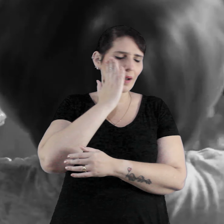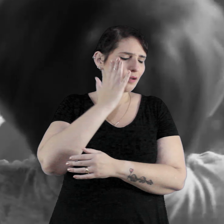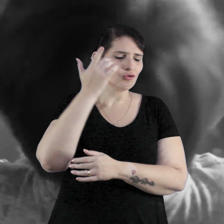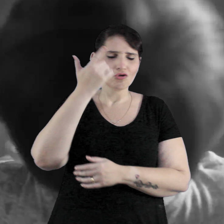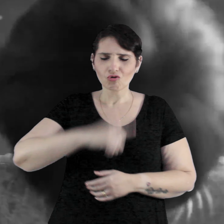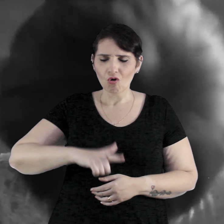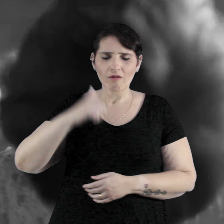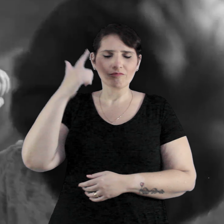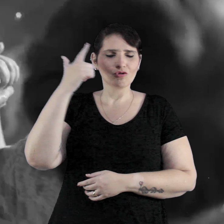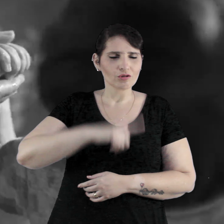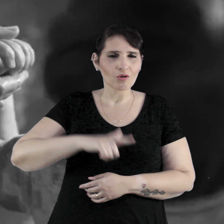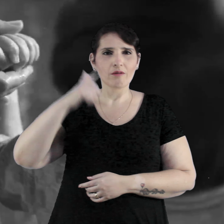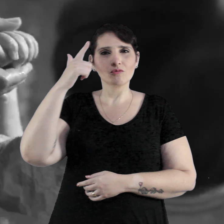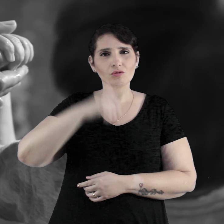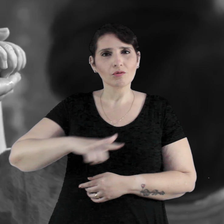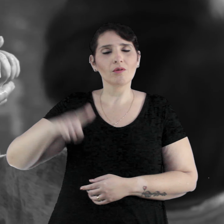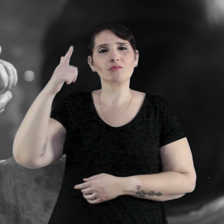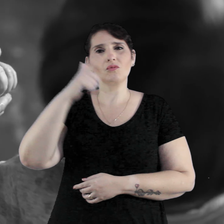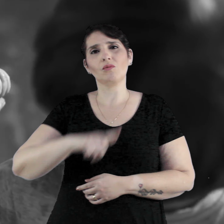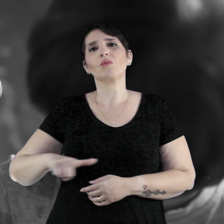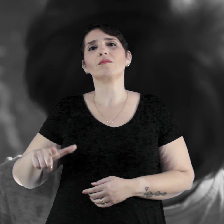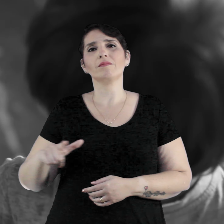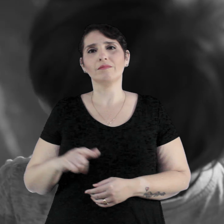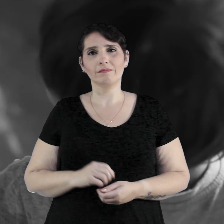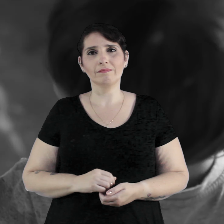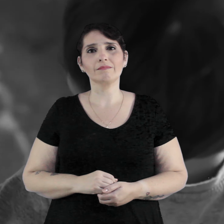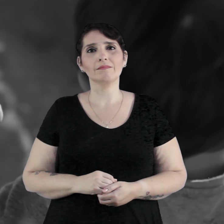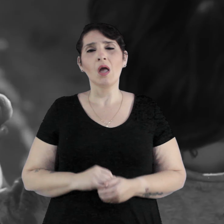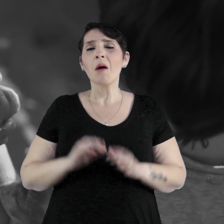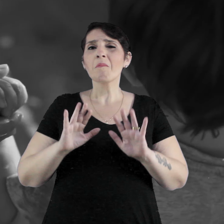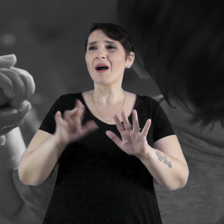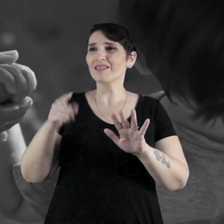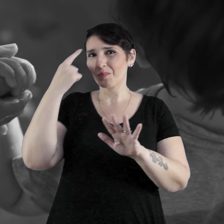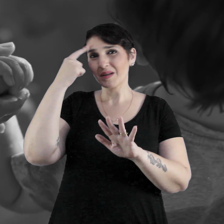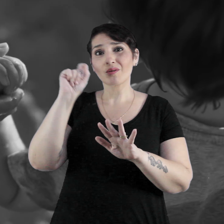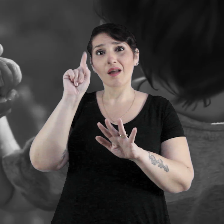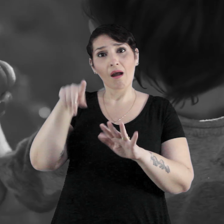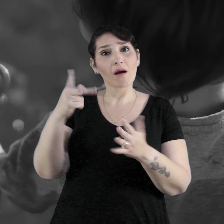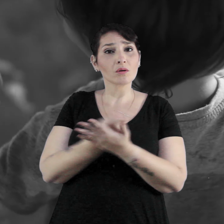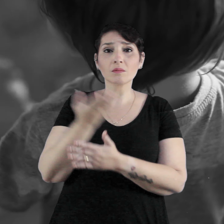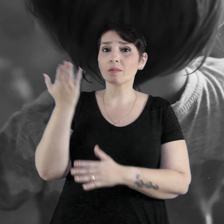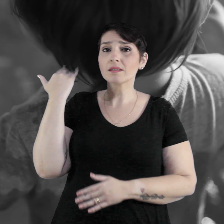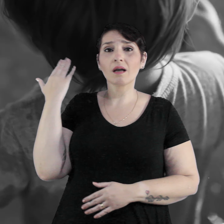e novamente. Mas isso é apenas o passado.